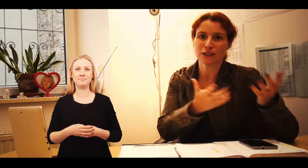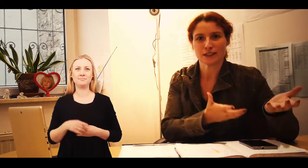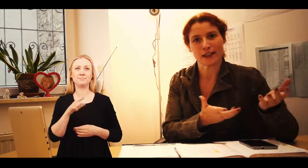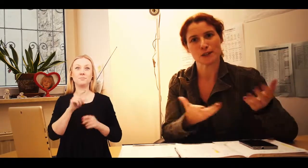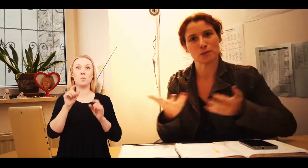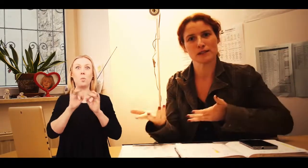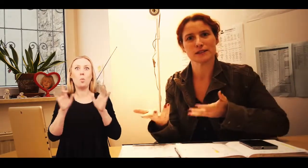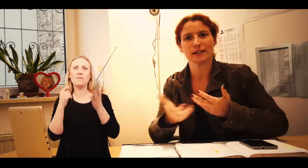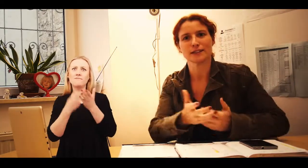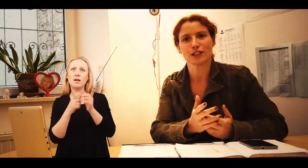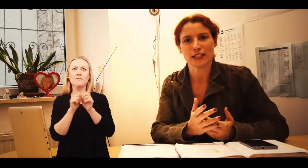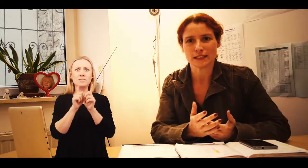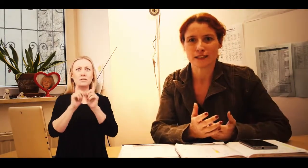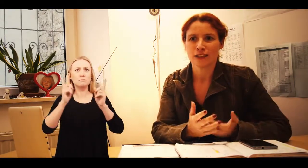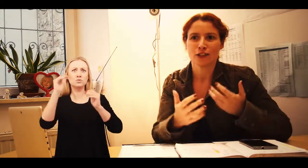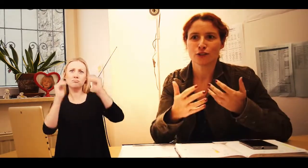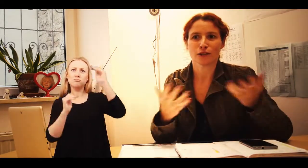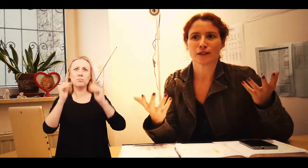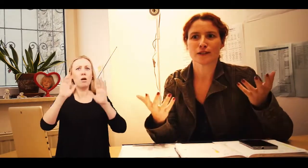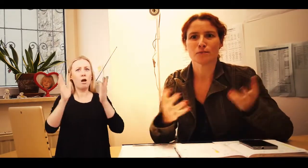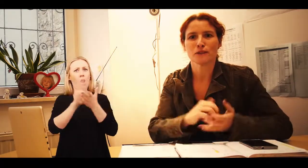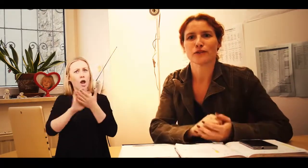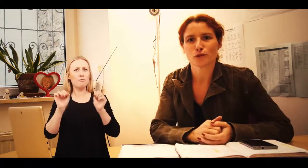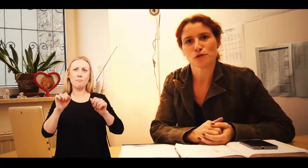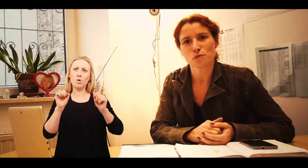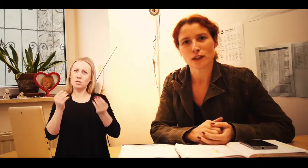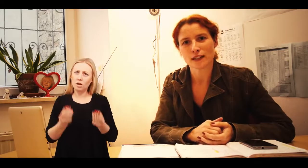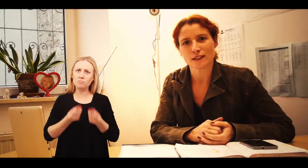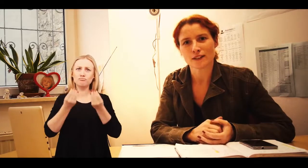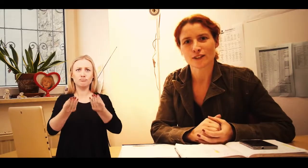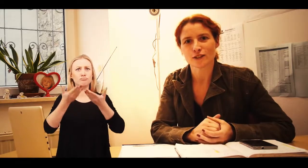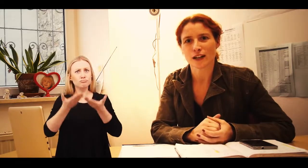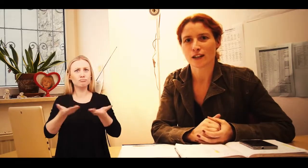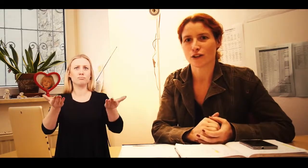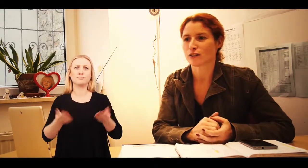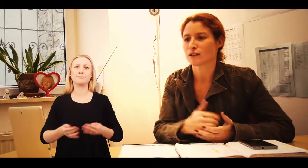Ohne Wertung, d.h., nicht das eine ist besser, das andere ist schlechter. Es gibt einfach so viele Möglichkeiten heutzutage,